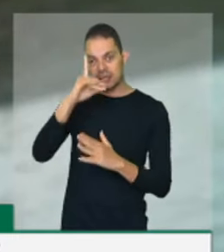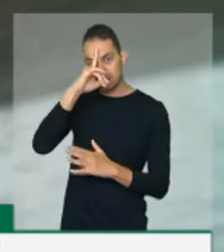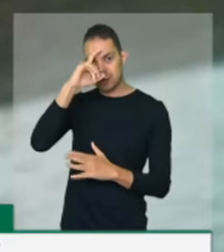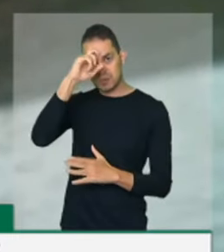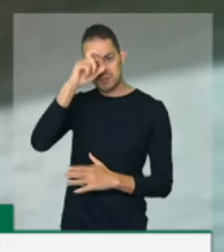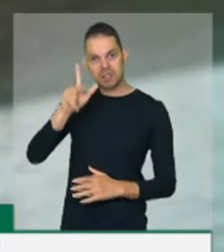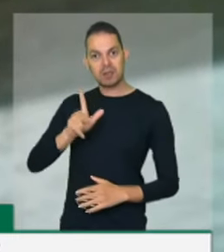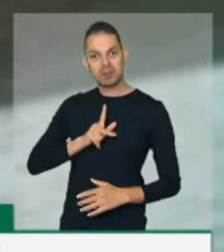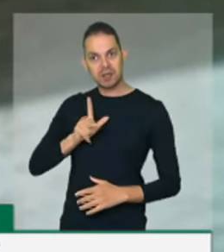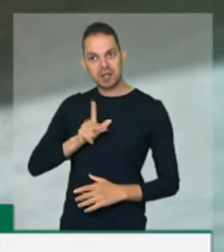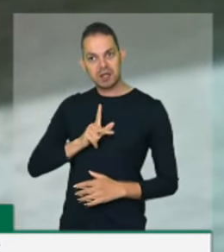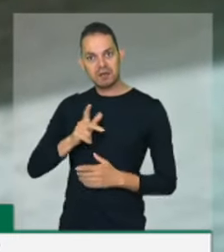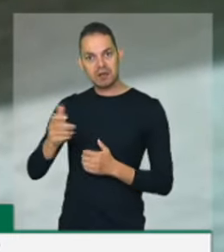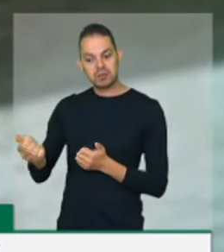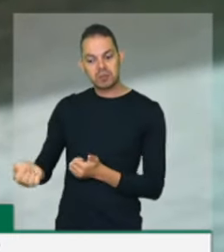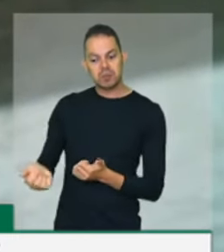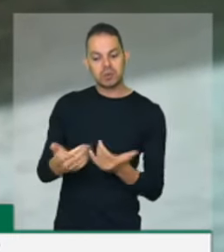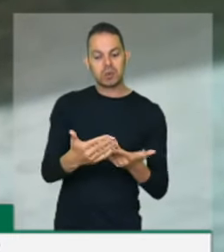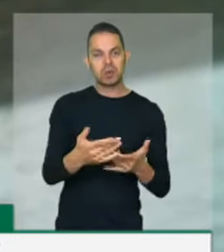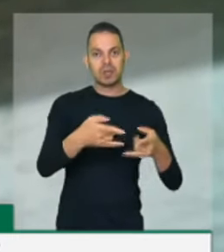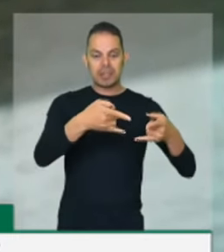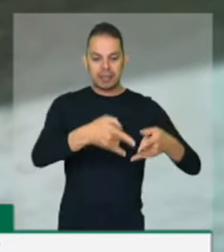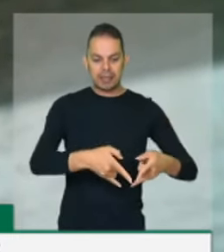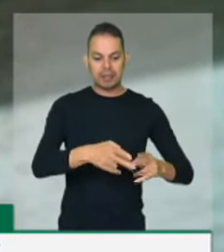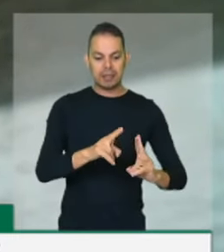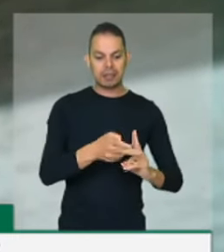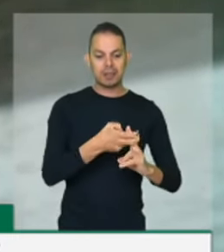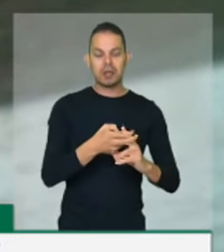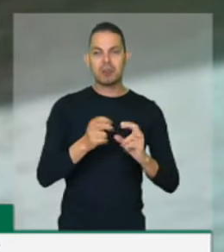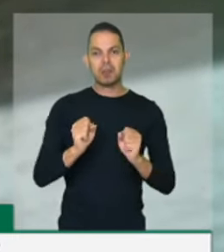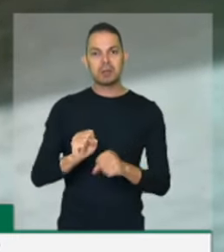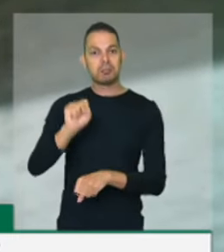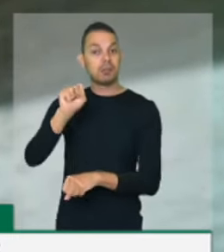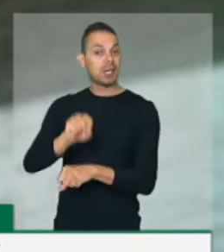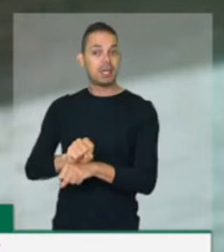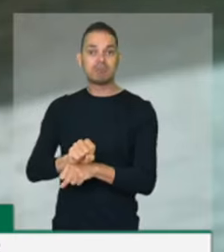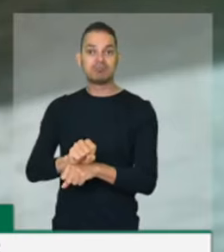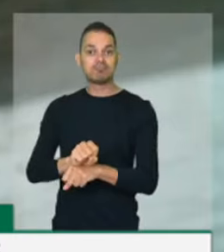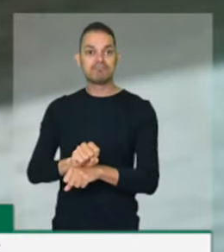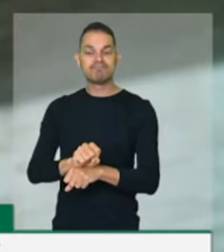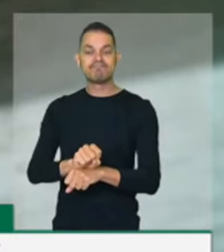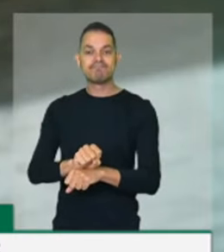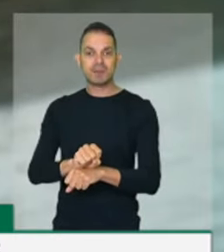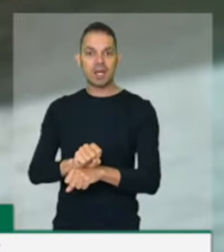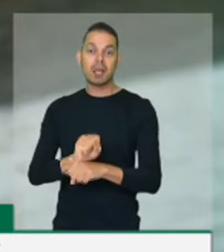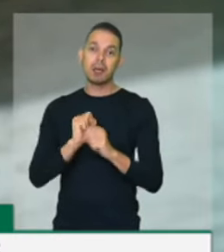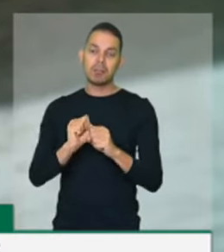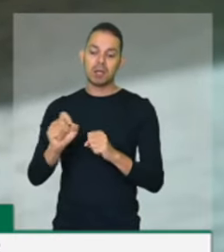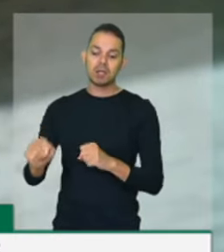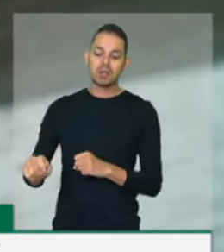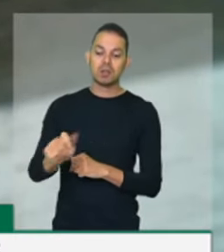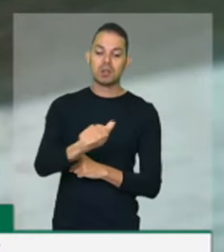POSSA DEIXAR DE CEDER... E FAÇO UMA DOAÇÃO PARA O SUS FAZER UMA NOVA ISENÇÃO FISCAL. PORQUE NÃO TEM NENHUMA TRAVA SOBRE ISSO DO JEITO QUE ESTÁ O PROJETO. .